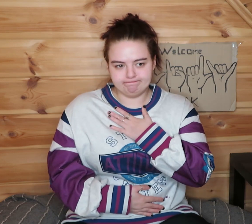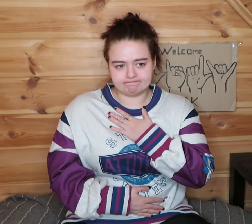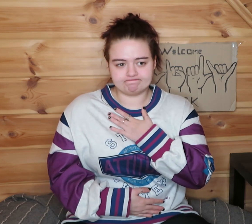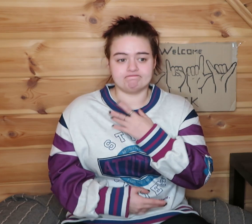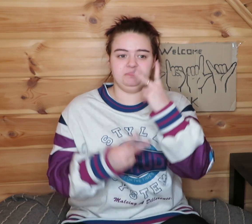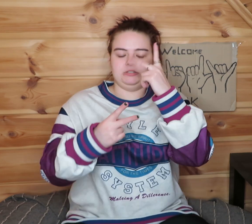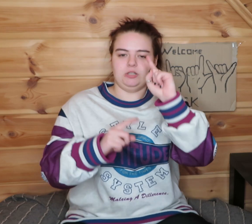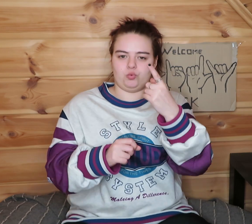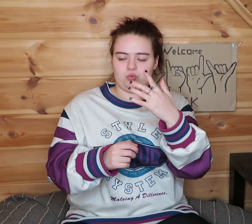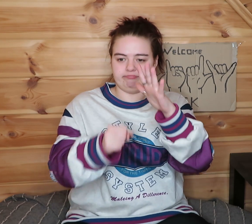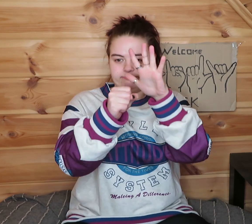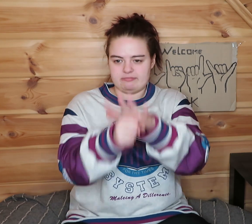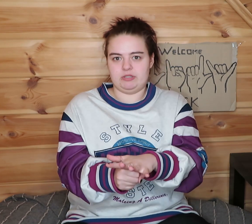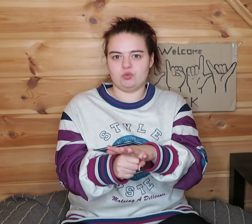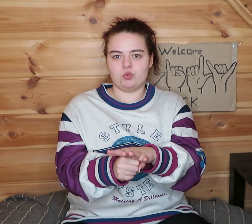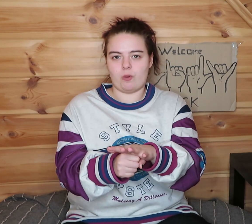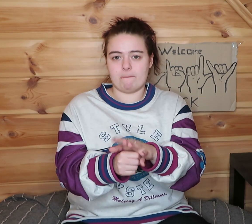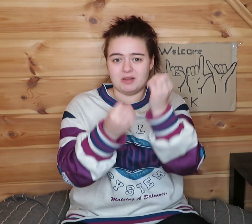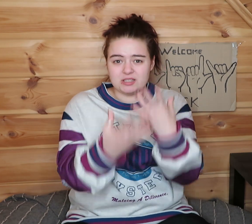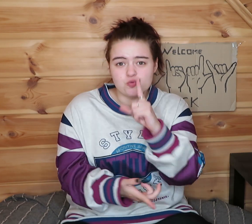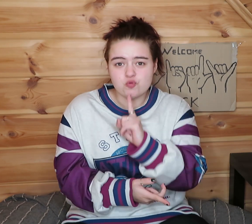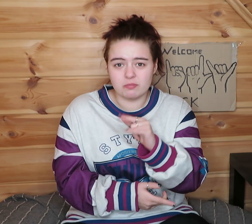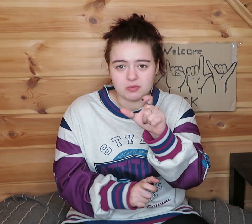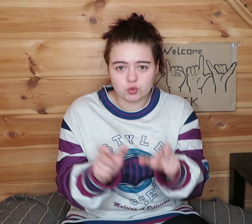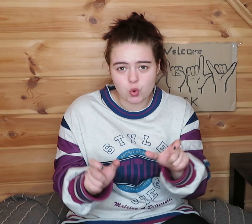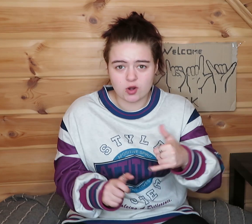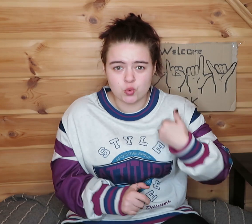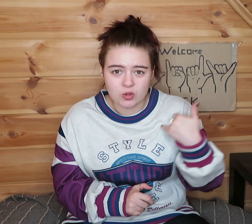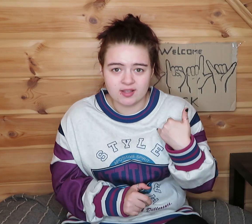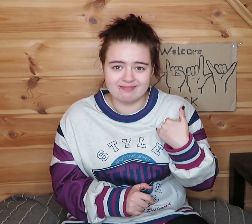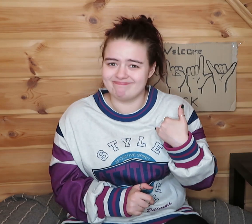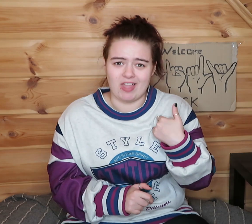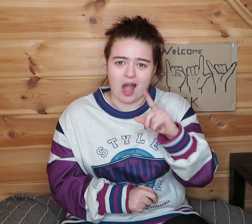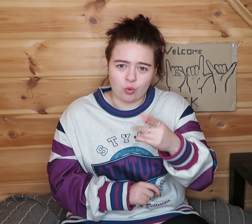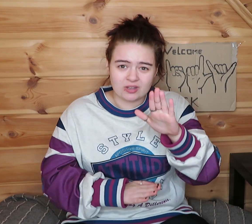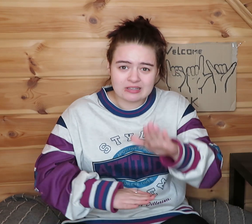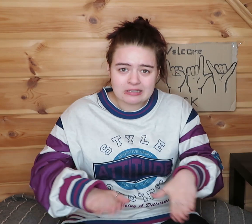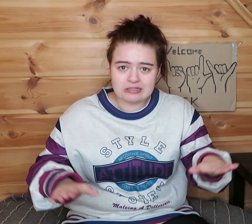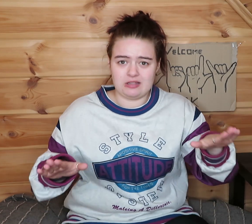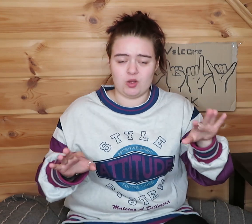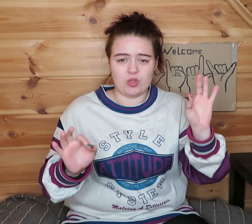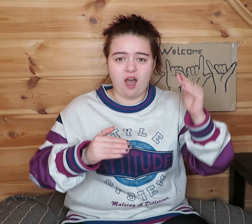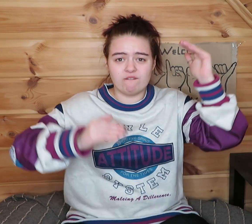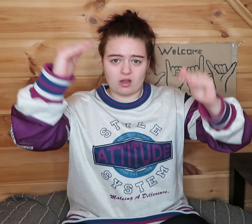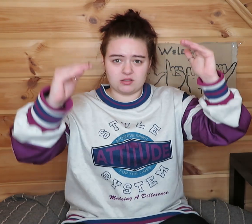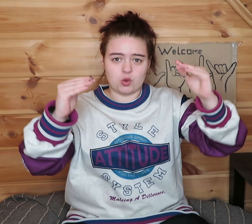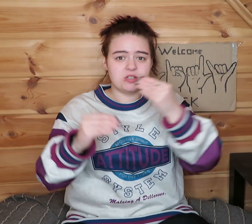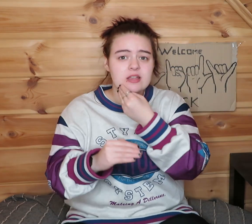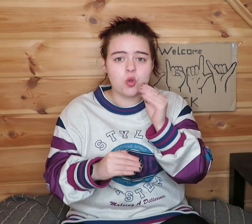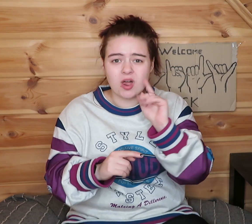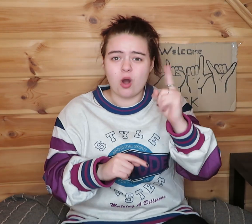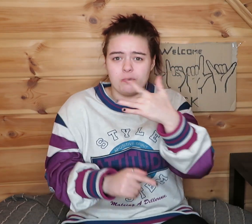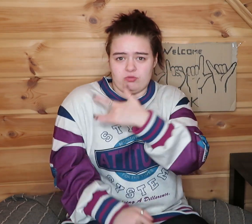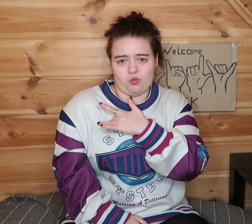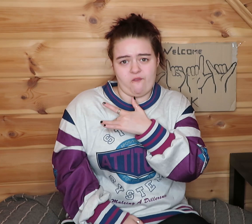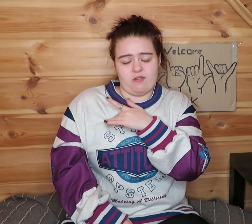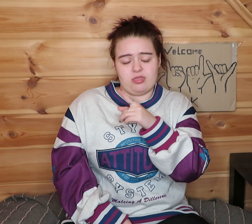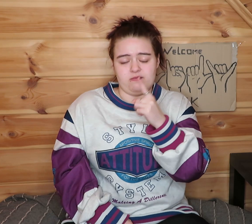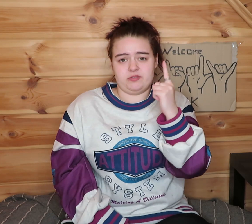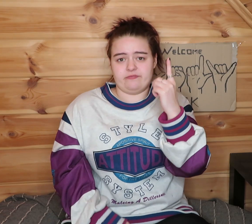Wichtig ist auch, dass nicht nur Jugendlichen Diskriminierung erfahren, sondern auch Kinder oder Senioren.